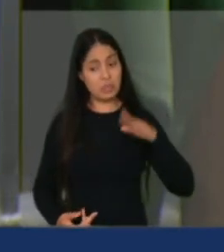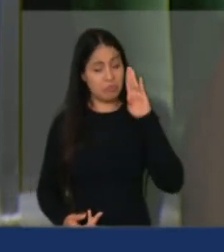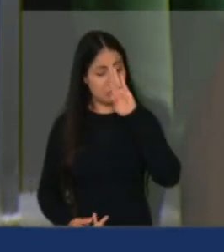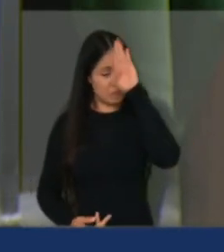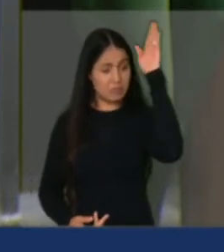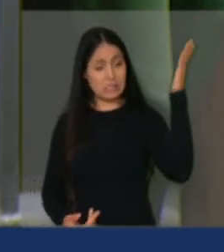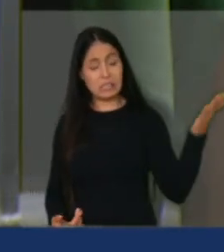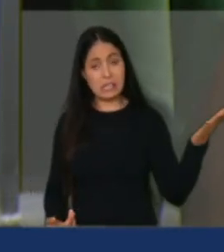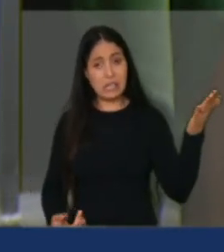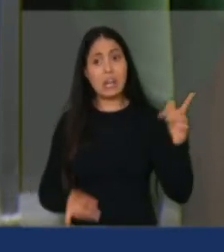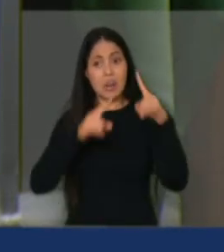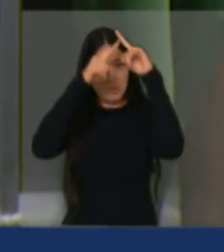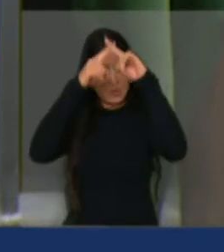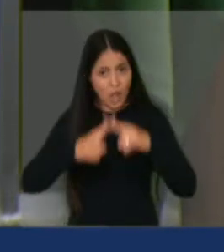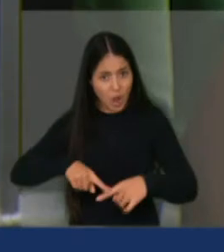ELEIÇÕES, QUER IMPLANTAR NO